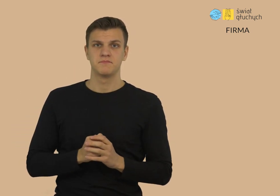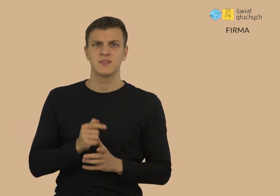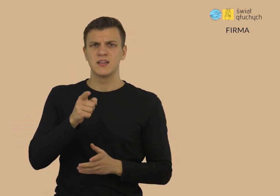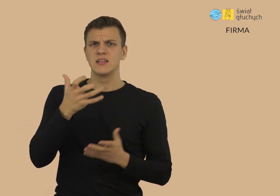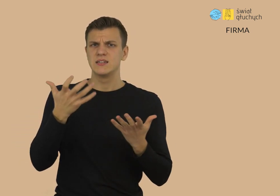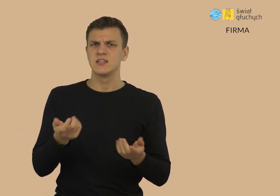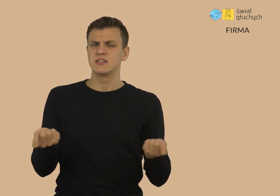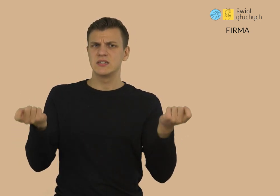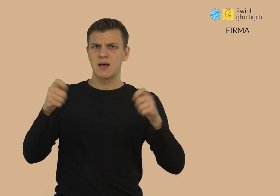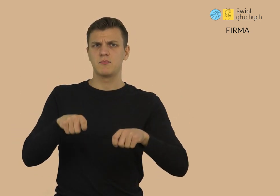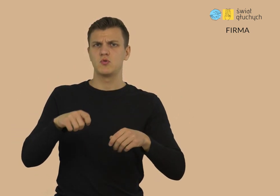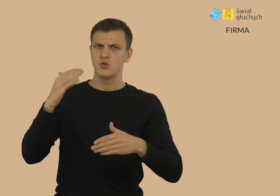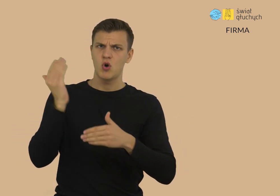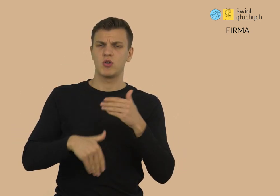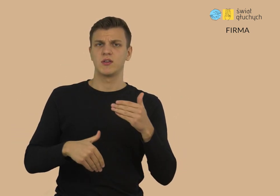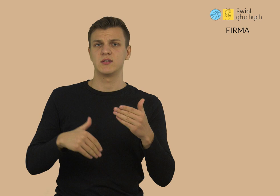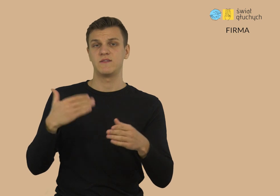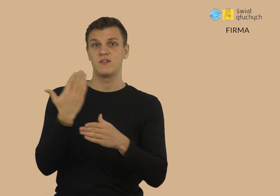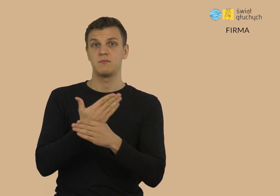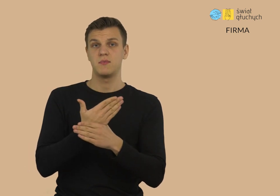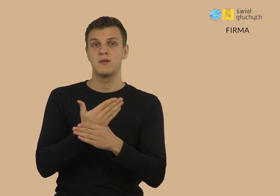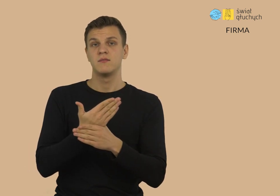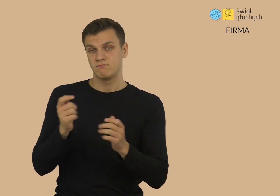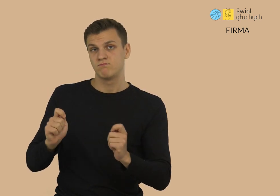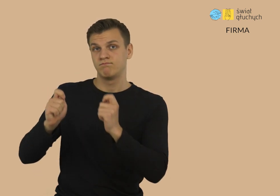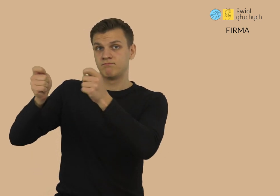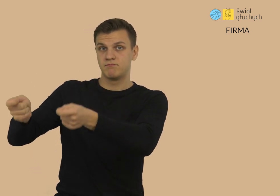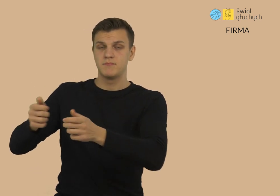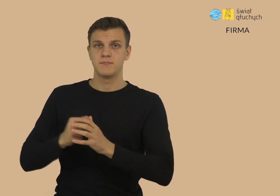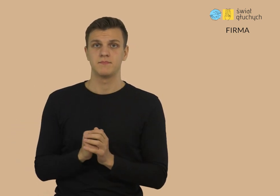lub zamknięcia firmy.